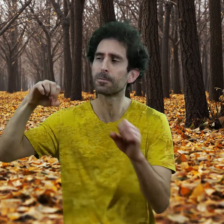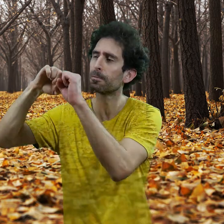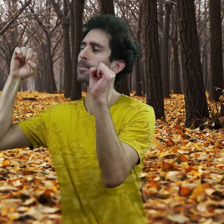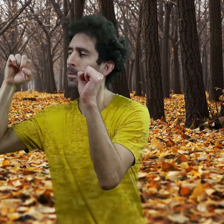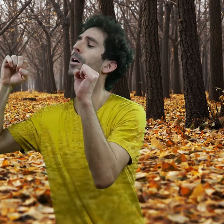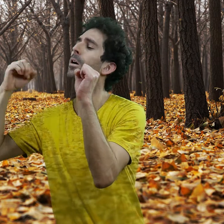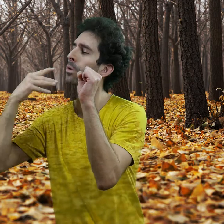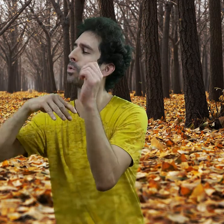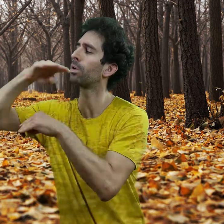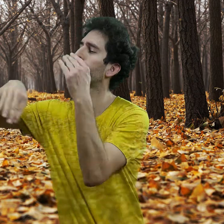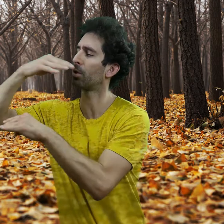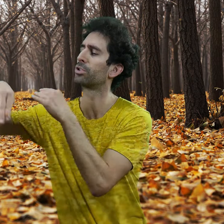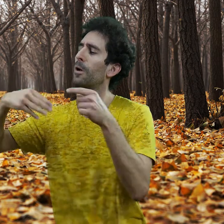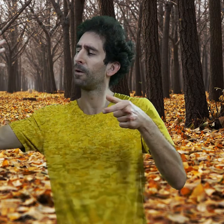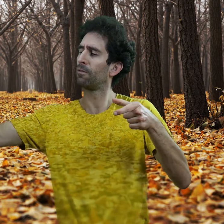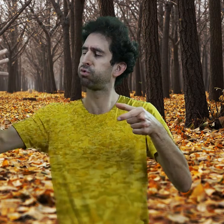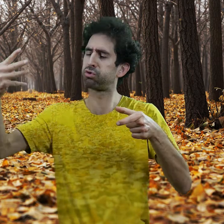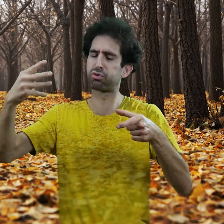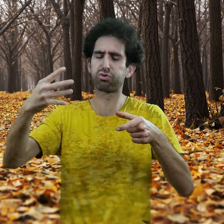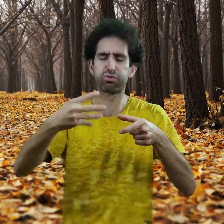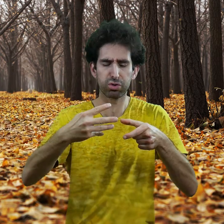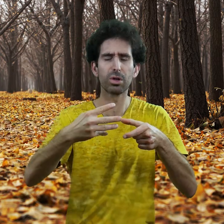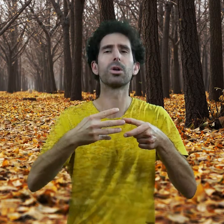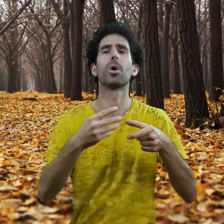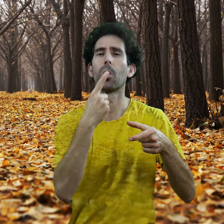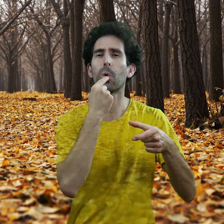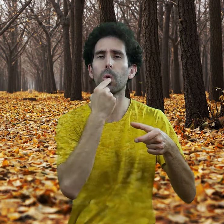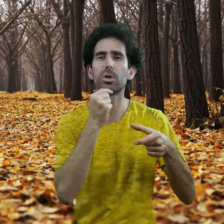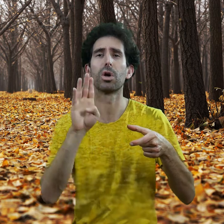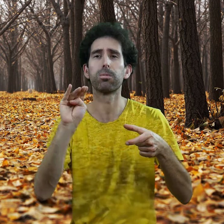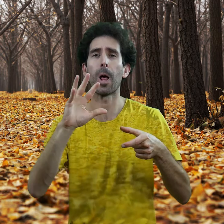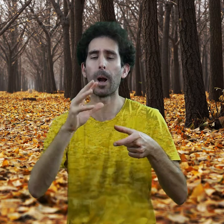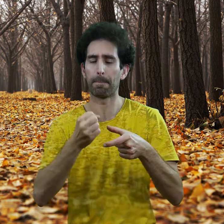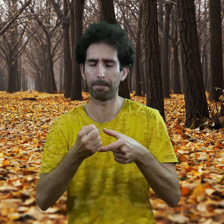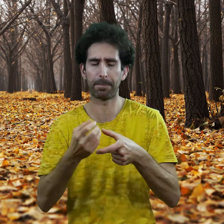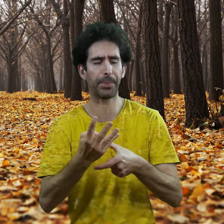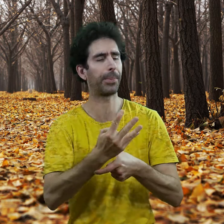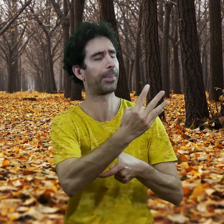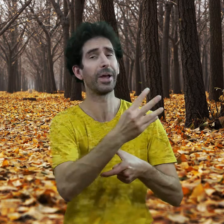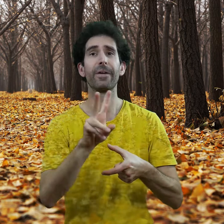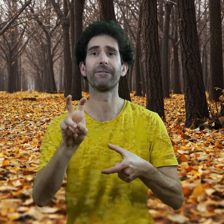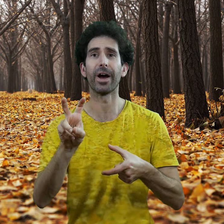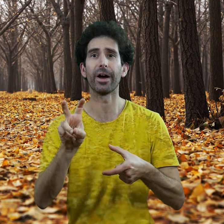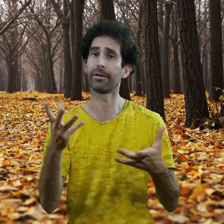qui est un mélange de couleurs. Une fois arrivées sur la feuille, les lumières rouge et bleue sont absorbées tandis que la lumière verte est réémise.